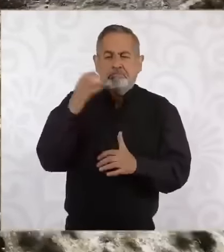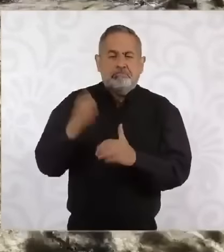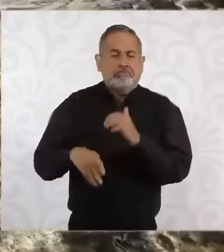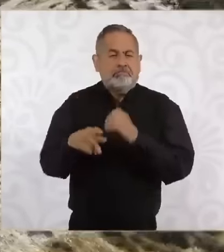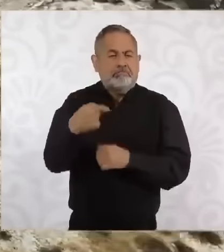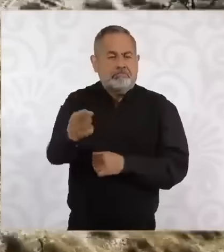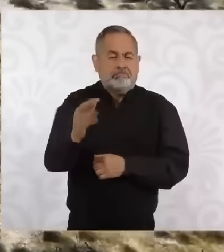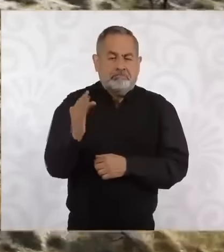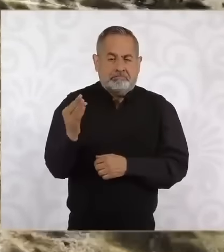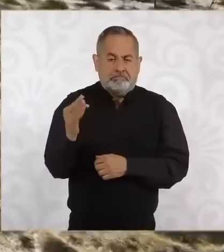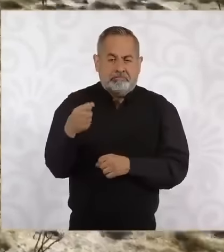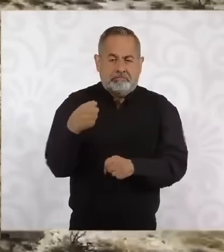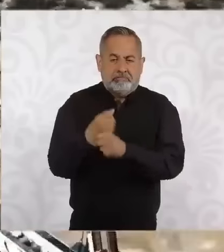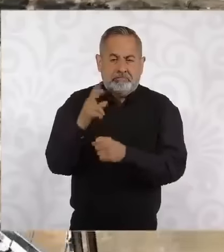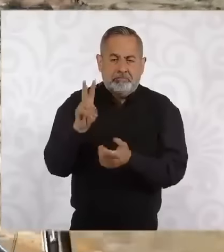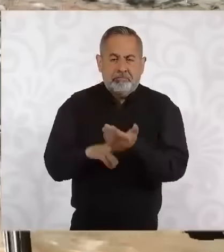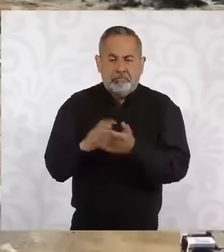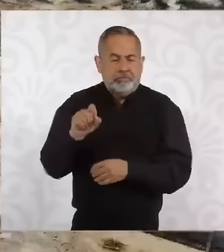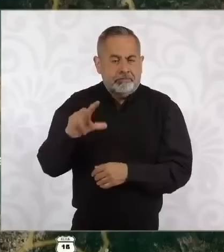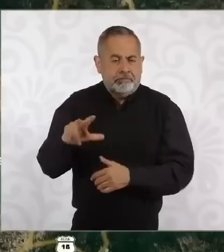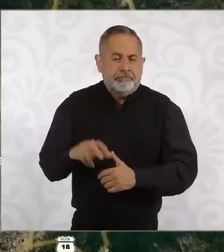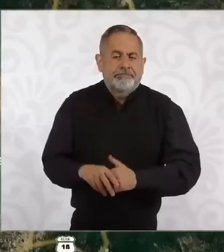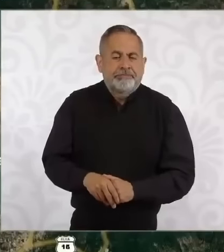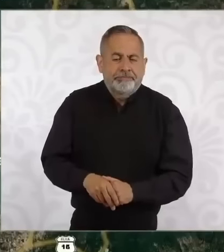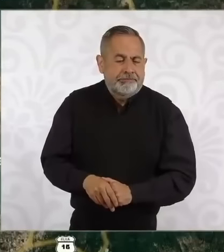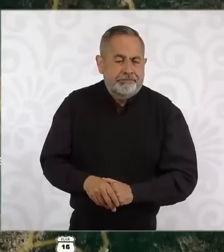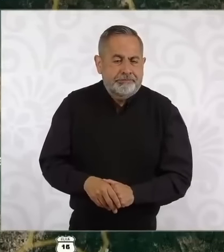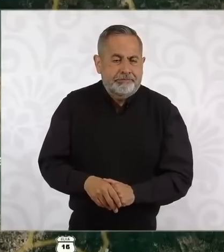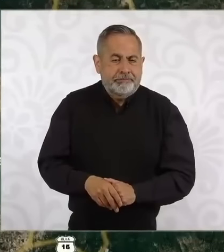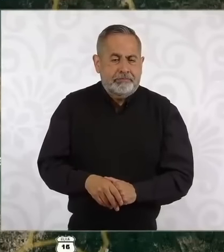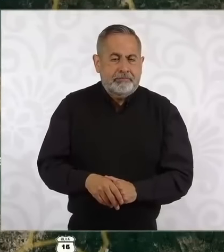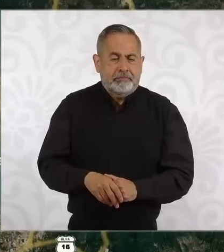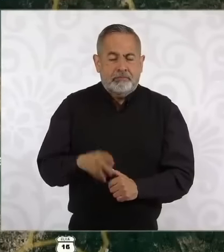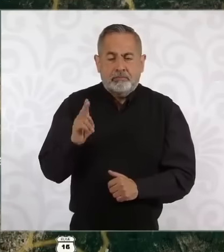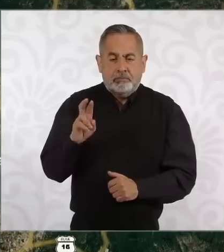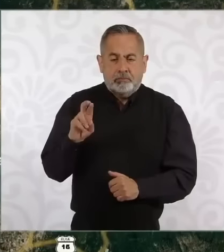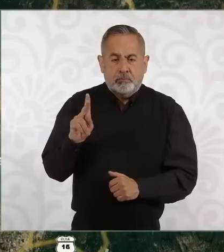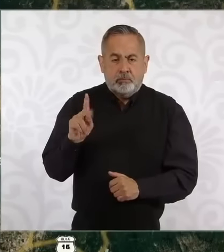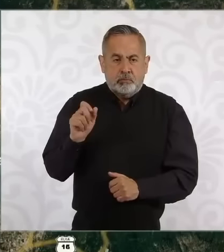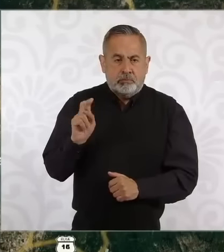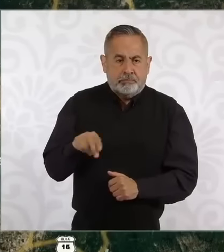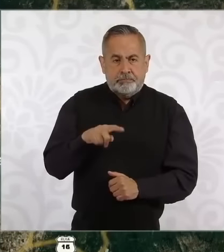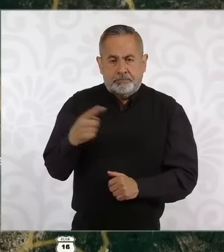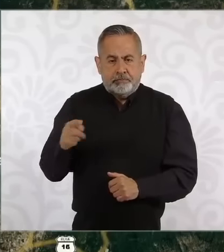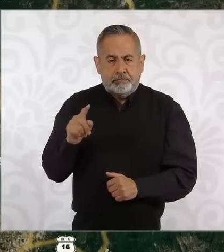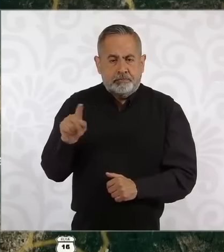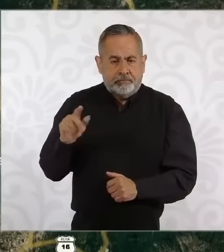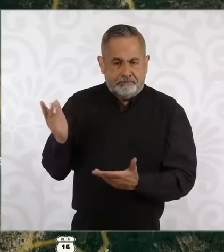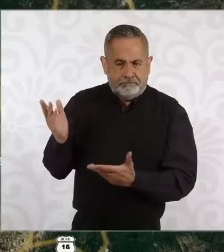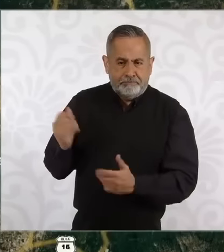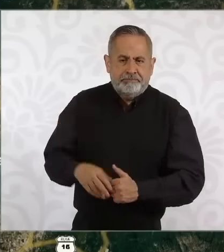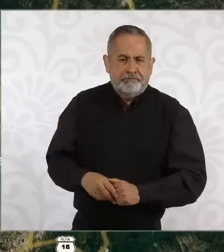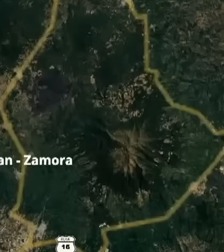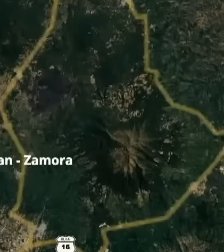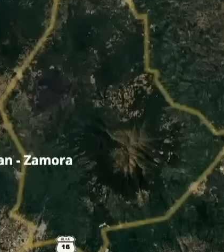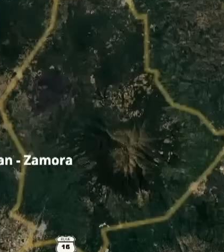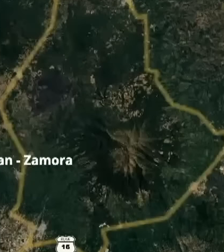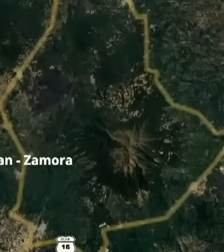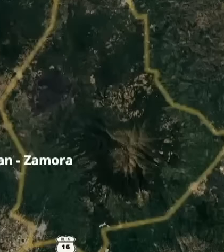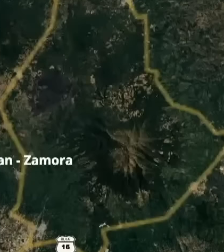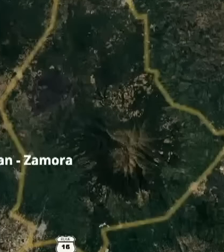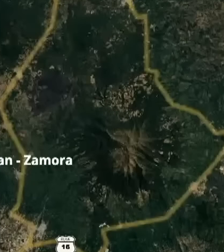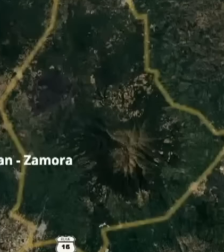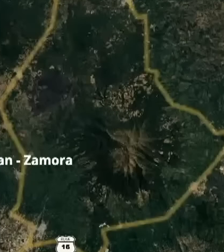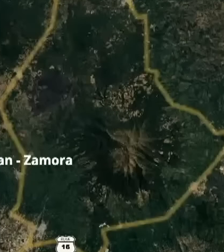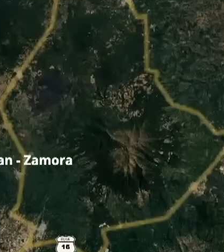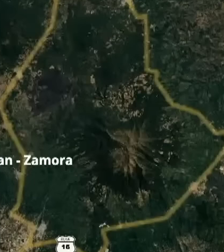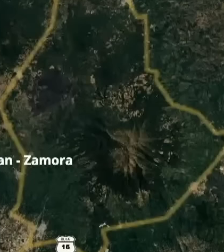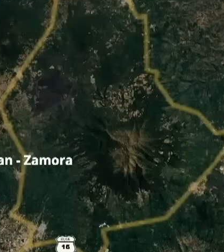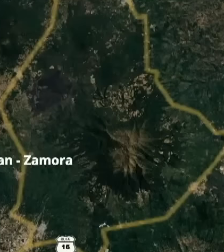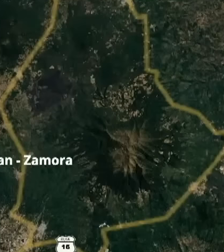de 2028. La siguiente eh Uruapan Zamora, parte del programa Michoacán, eh va de abril de 2026 a abril